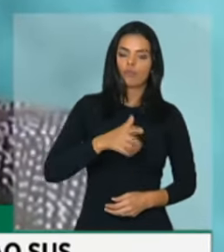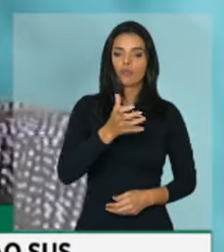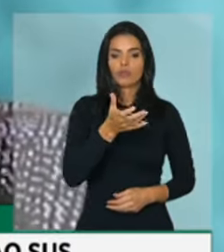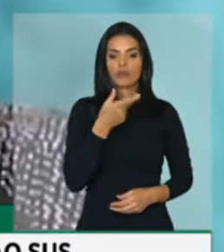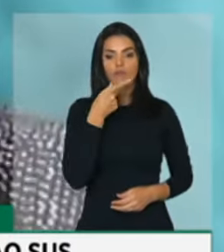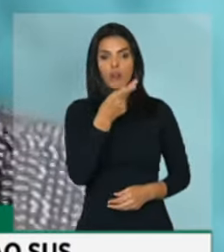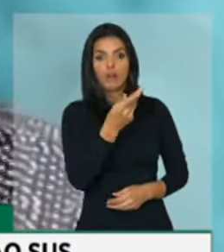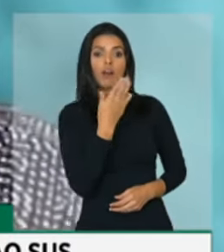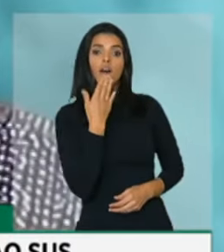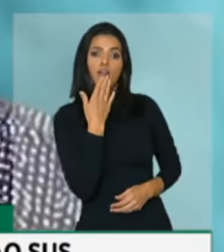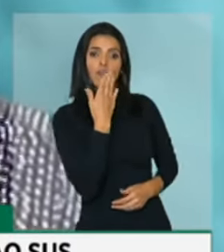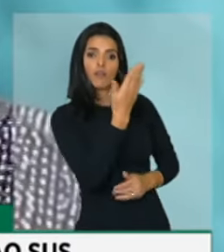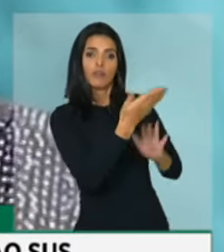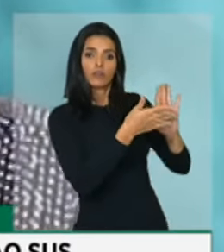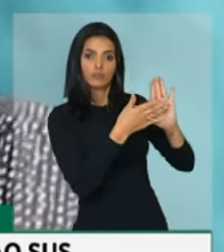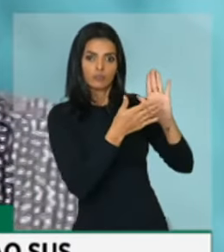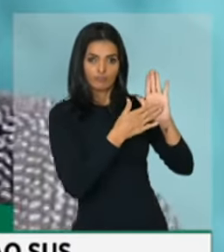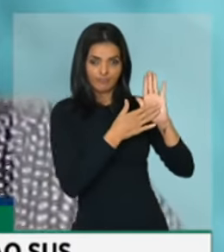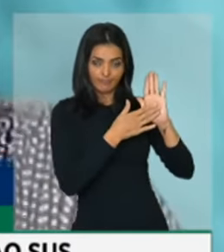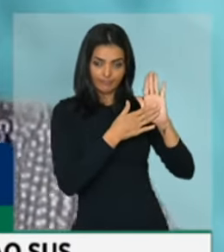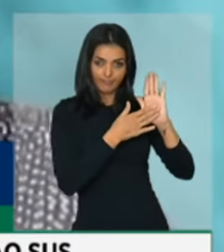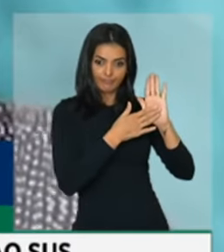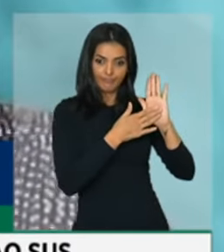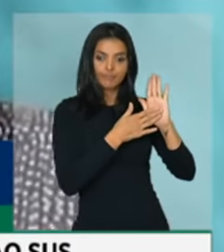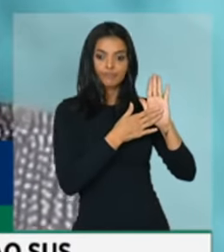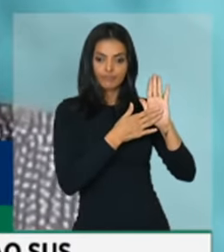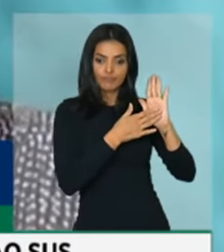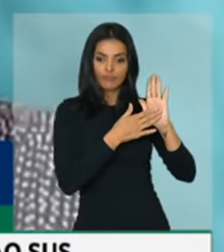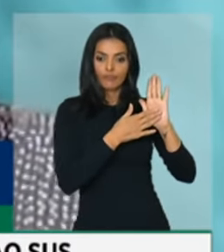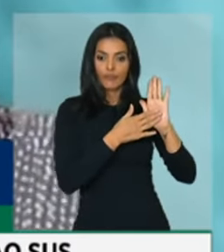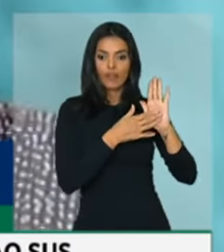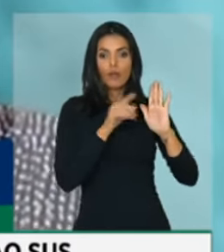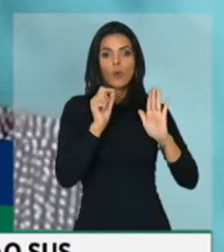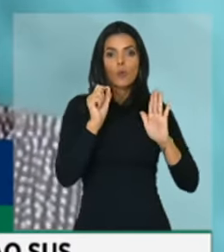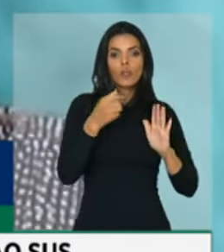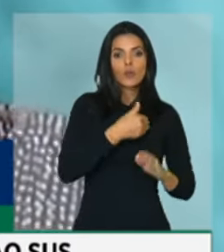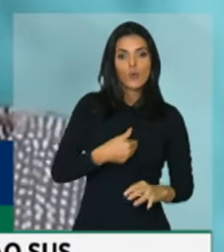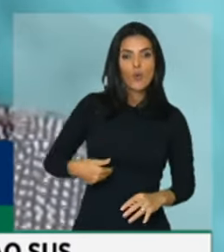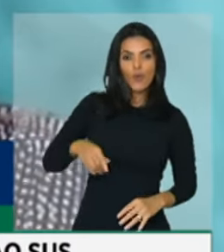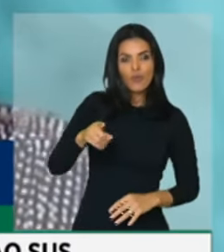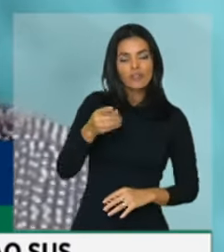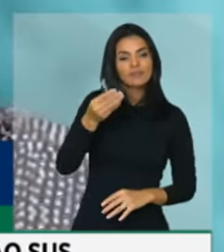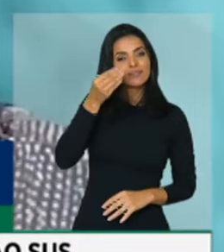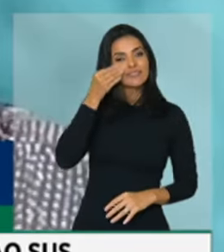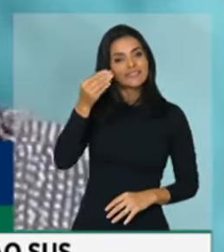FAVOR DO PROJETO. MUITOS DO GOVERNO TENTAM COLOCAR SOBRE OS OMBROS DA OPOSIÇÃO ALGO QUE NÃO ESTÁ DITO PELOS